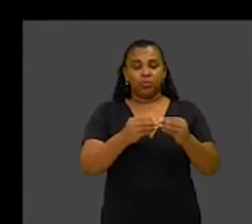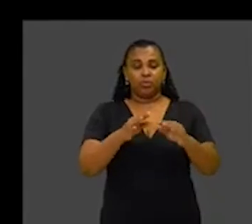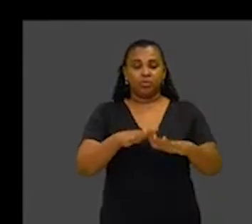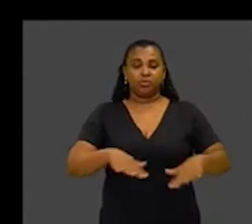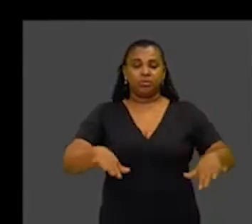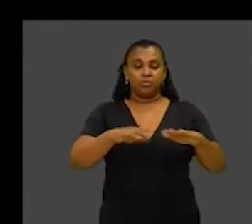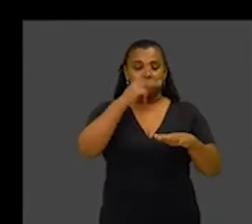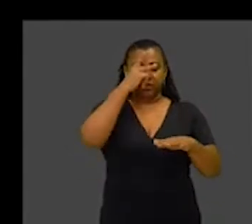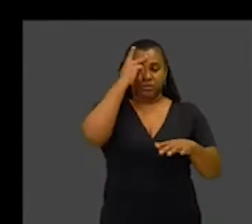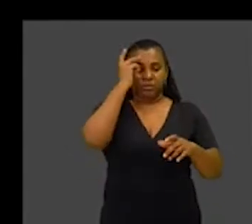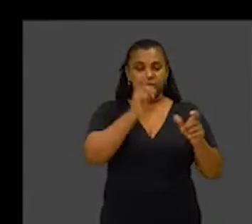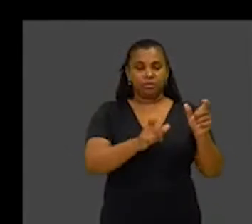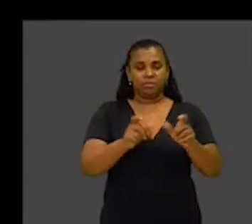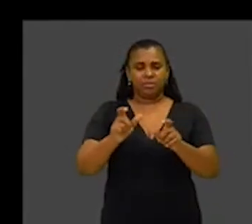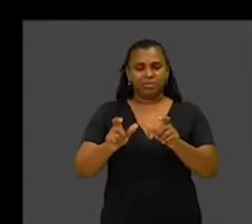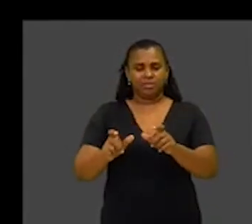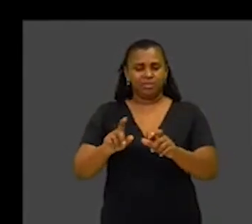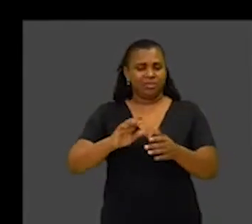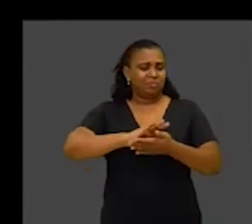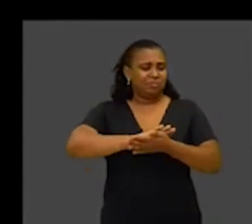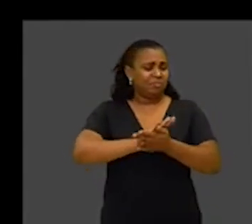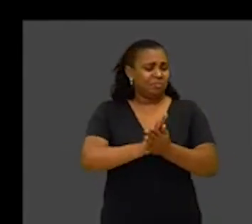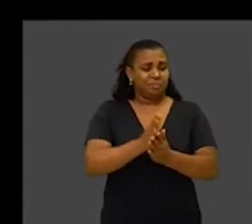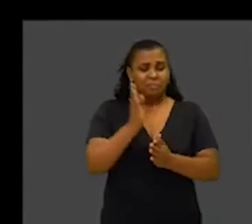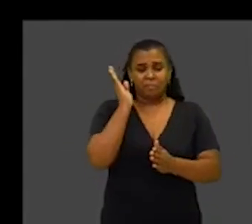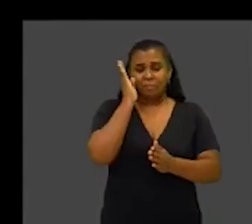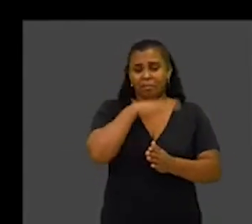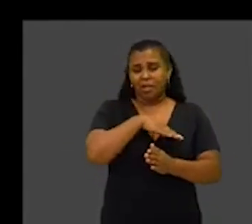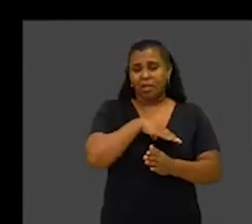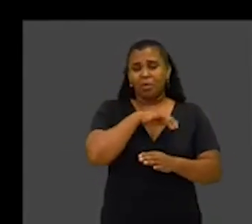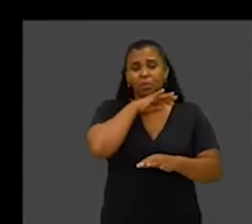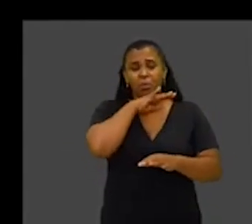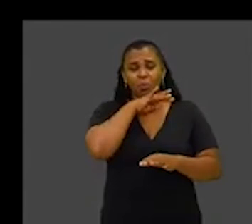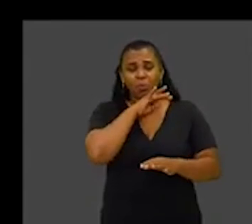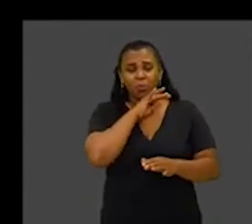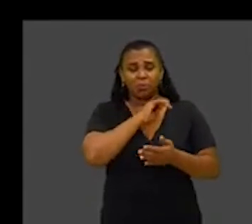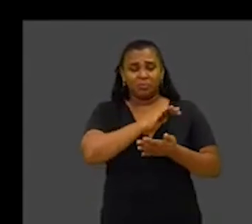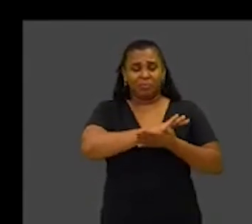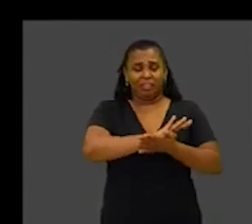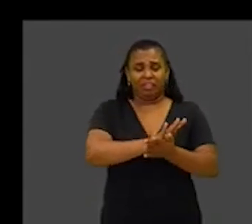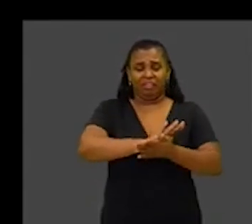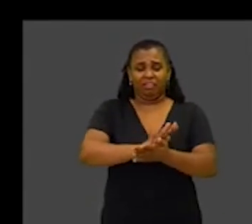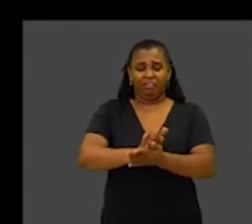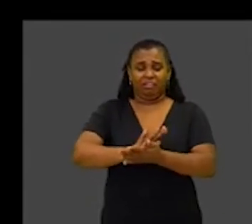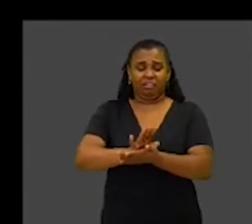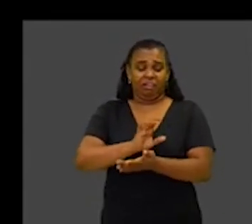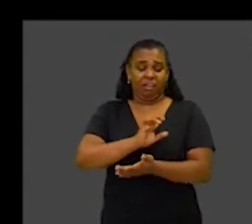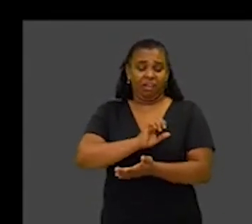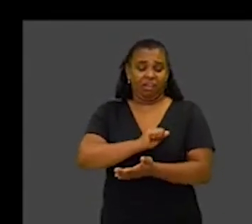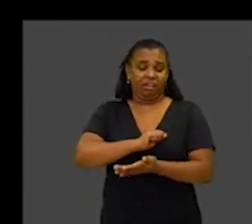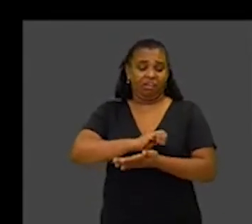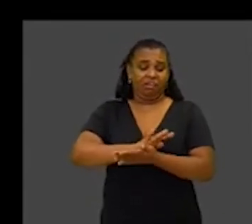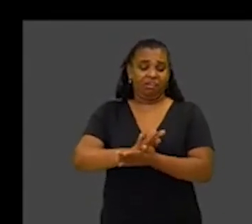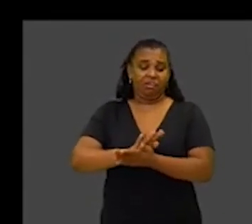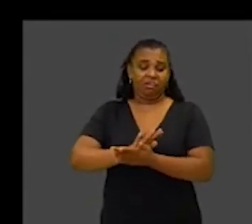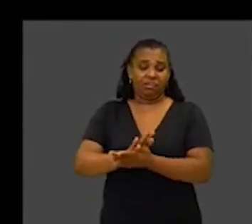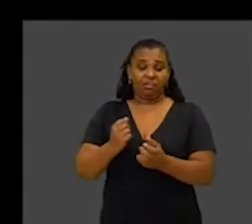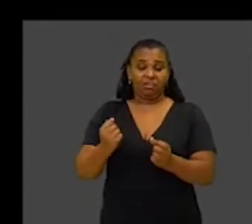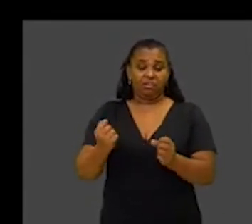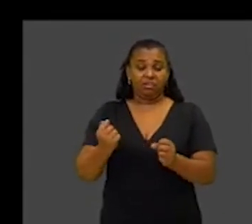racismo Ele é cruel ele é radical e prático por isso que constrói subjetividade se acostumam com